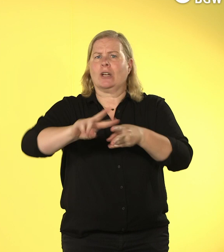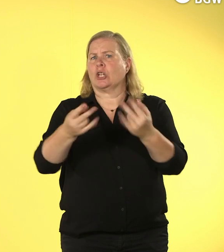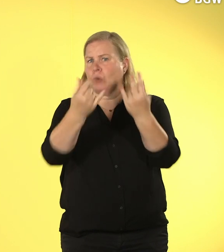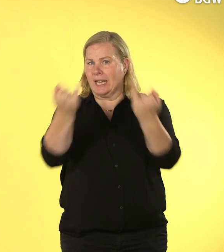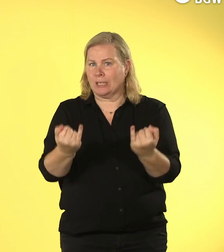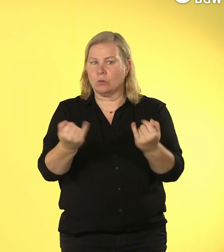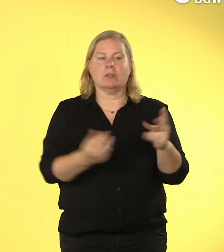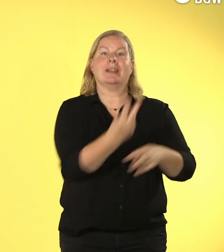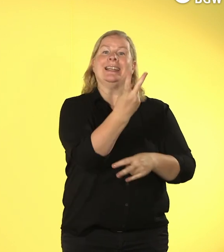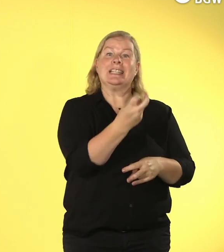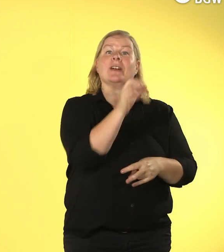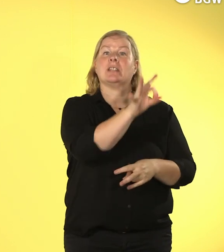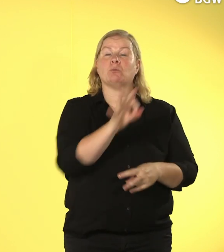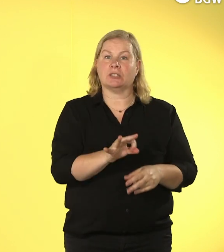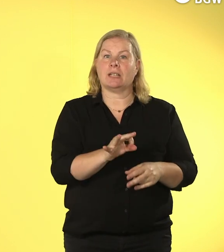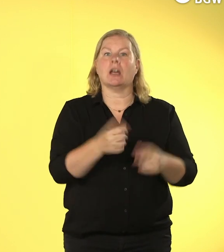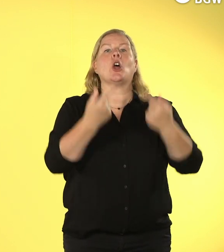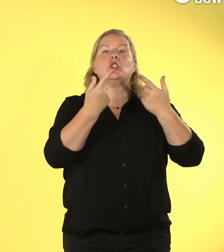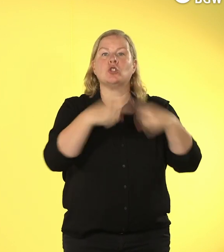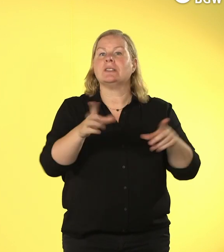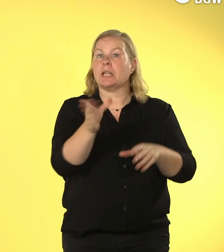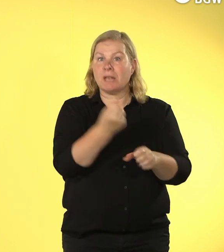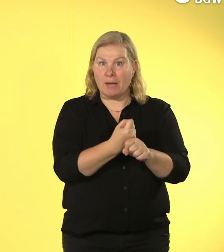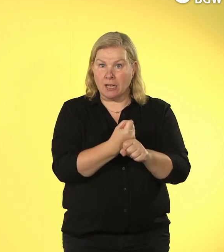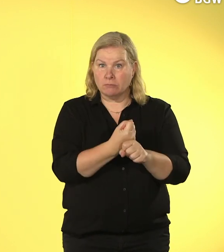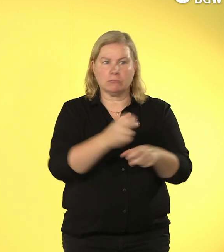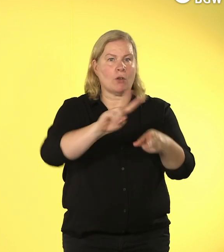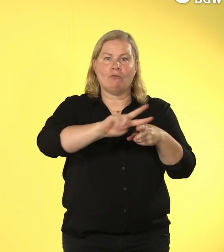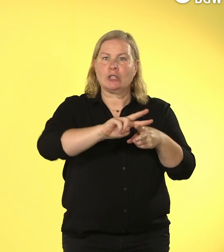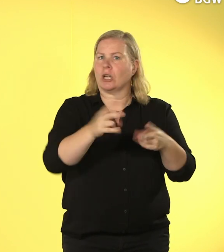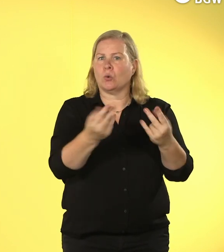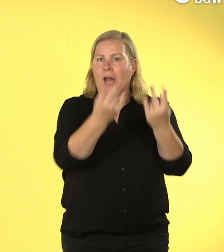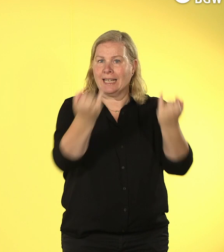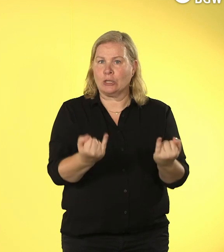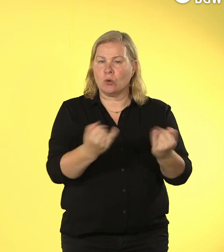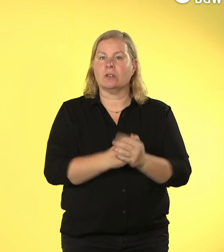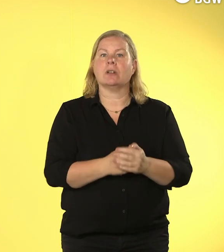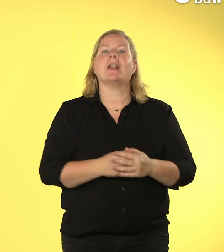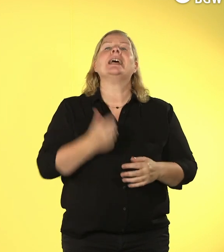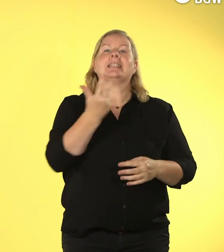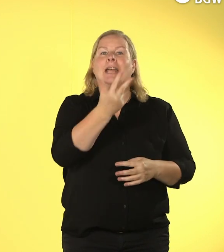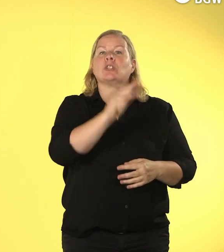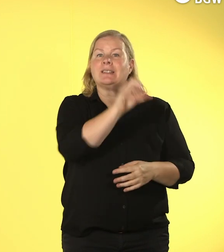20 % sind sonstige Mitarbeiter einer Werkstatt und Einrichtung. 33 % andere.